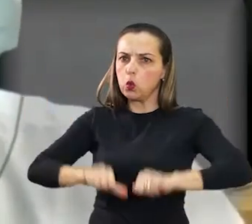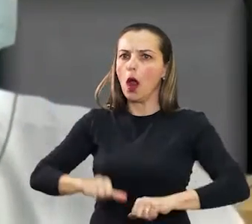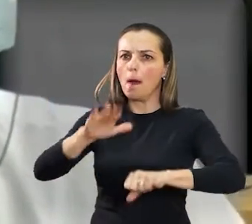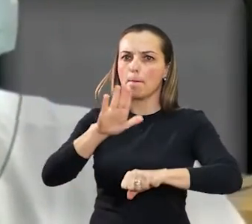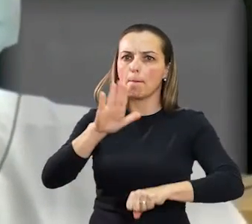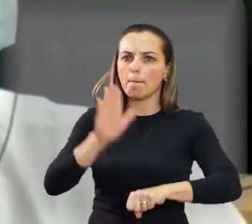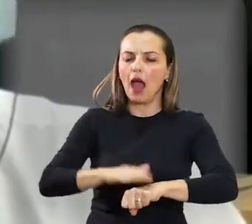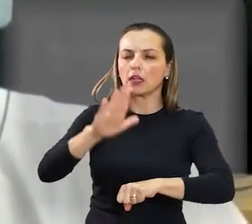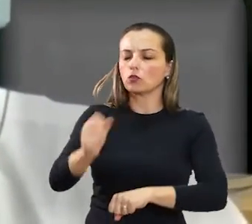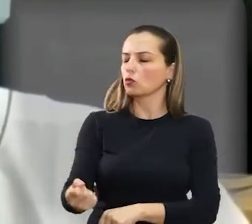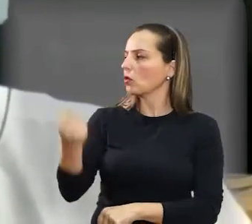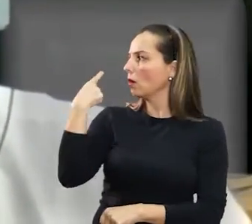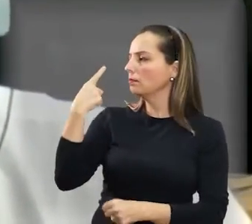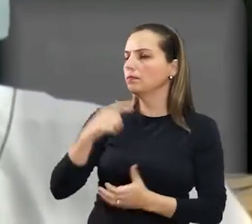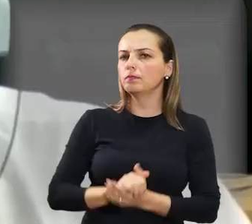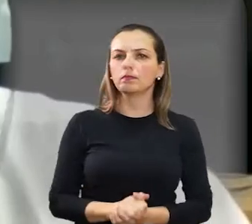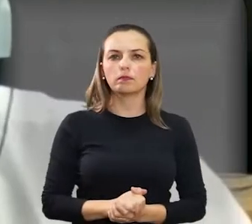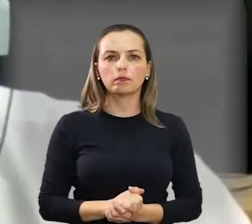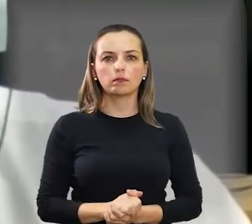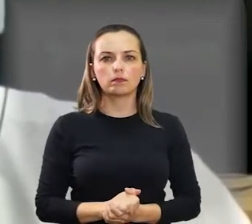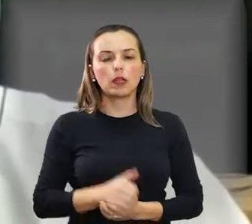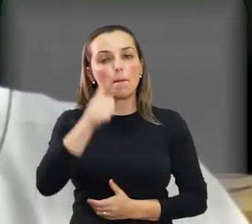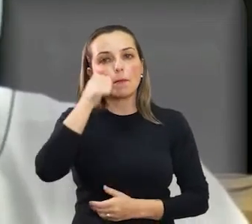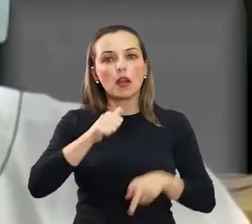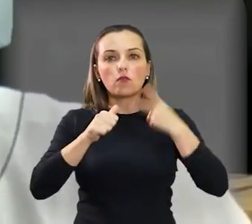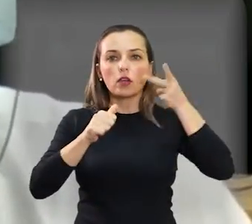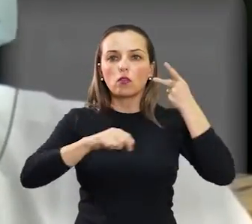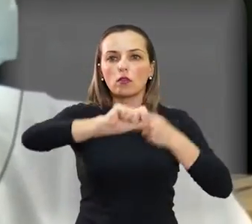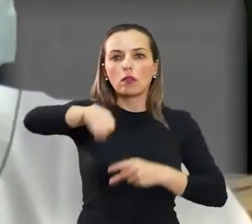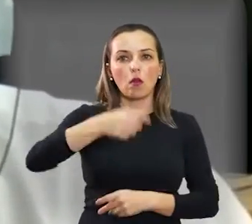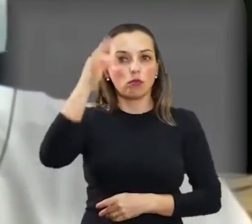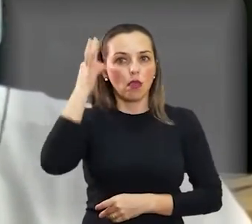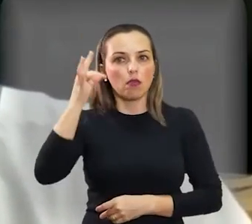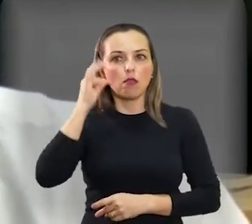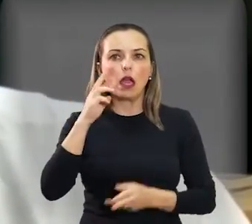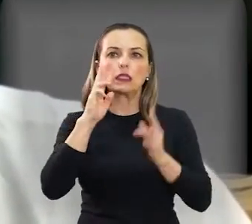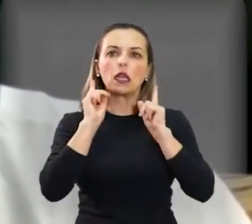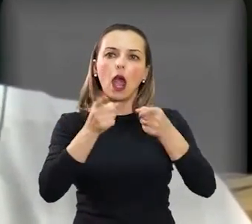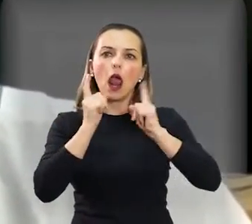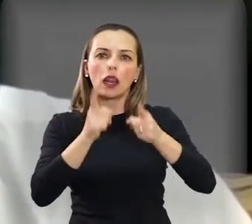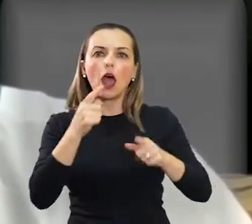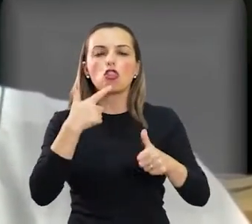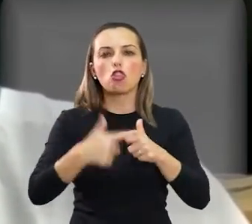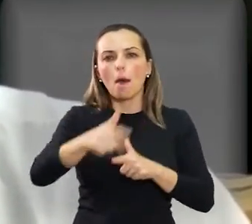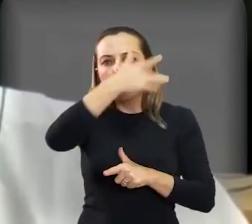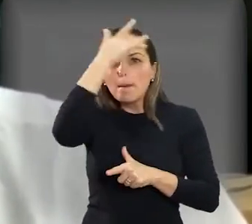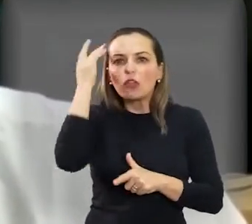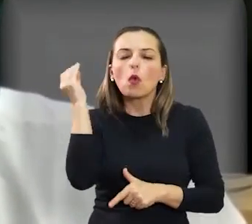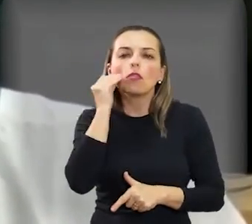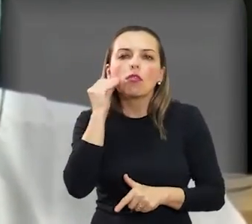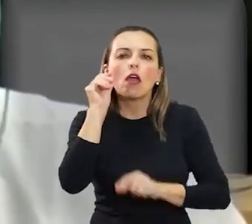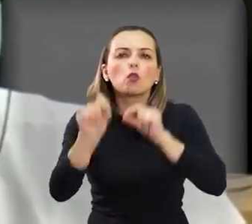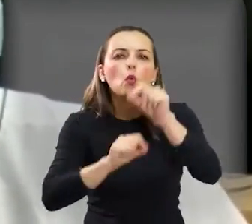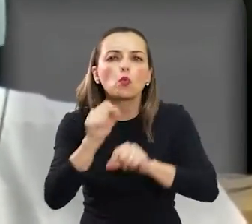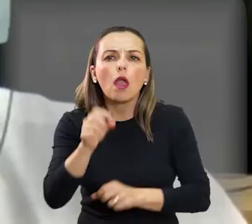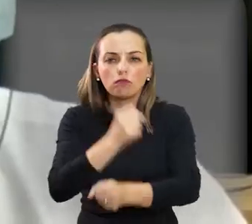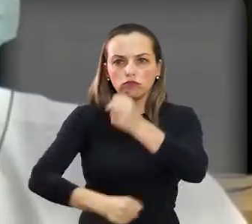vereadora Thainara Faria lamentou que haja pessoas tentando apagar o que realmente aconteceu a partir de